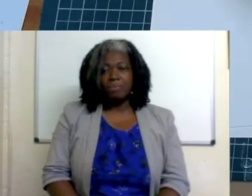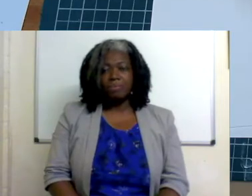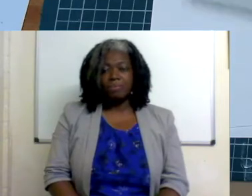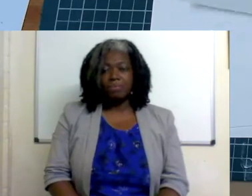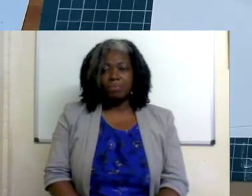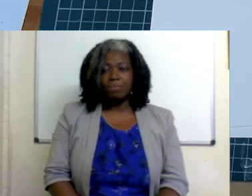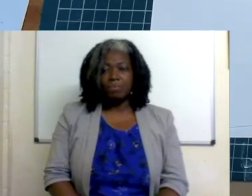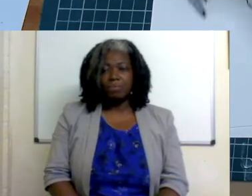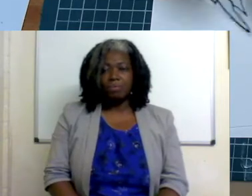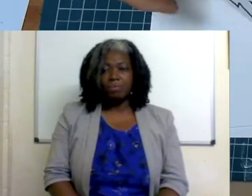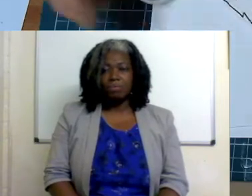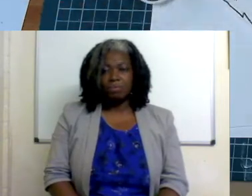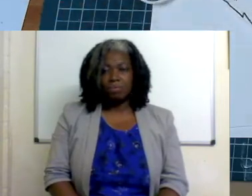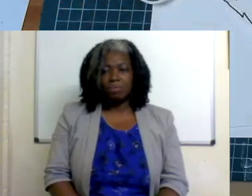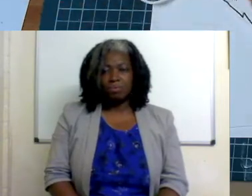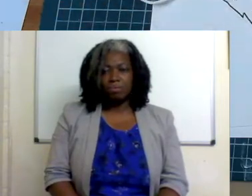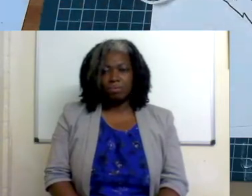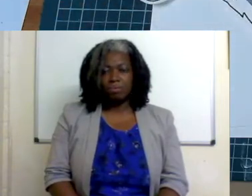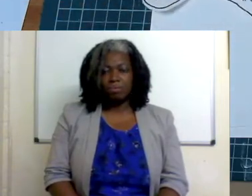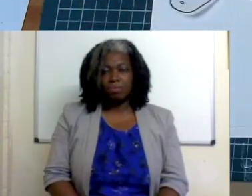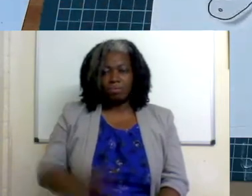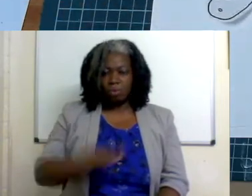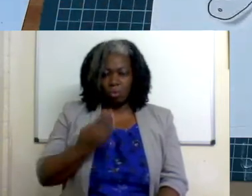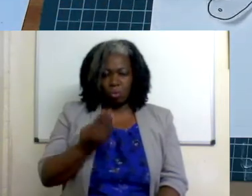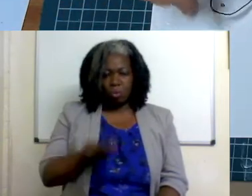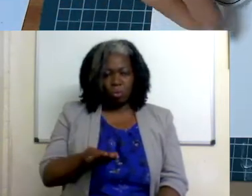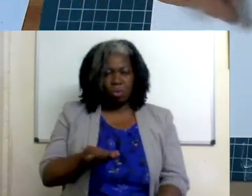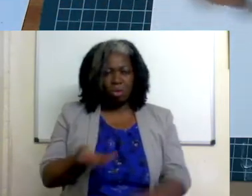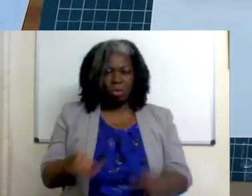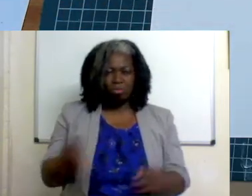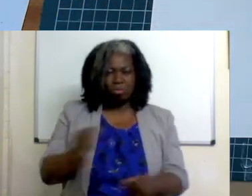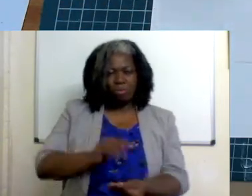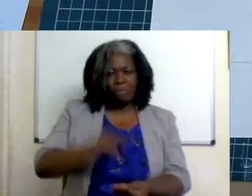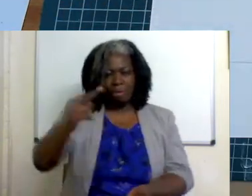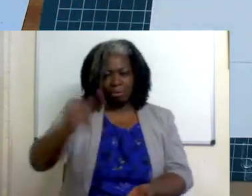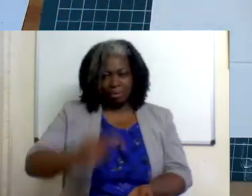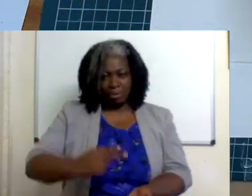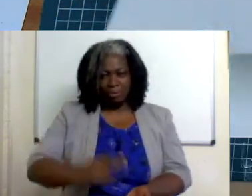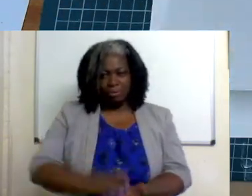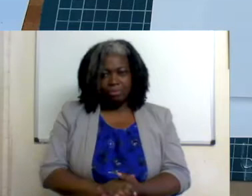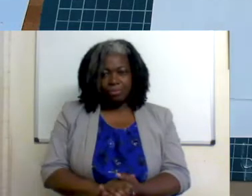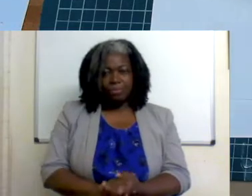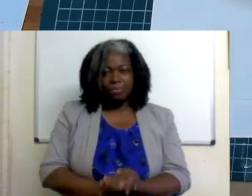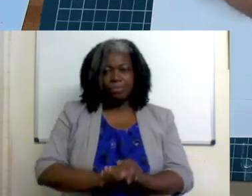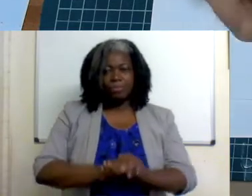Tak, ted dam to pravitko, otocim to, at vidite,